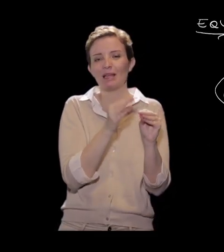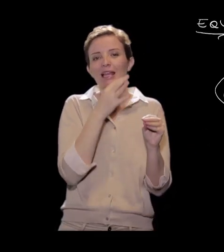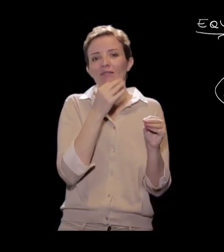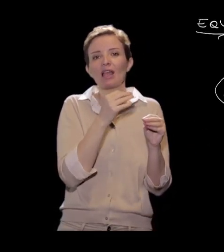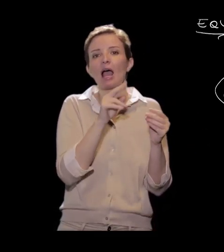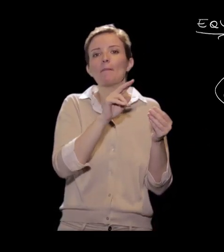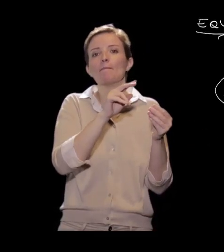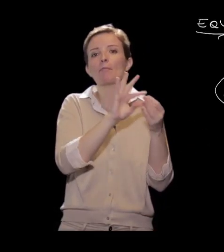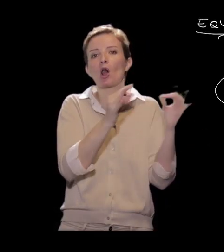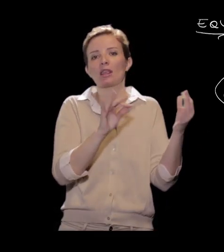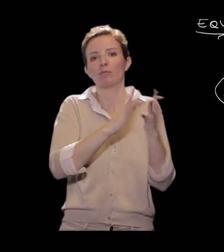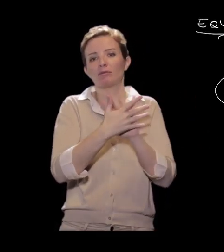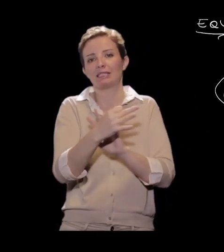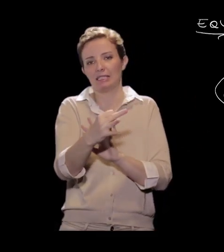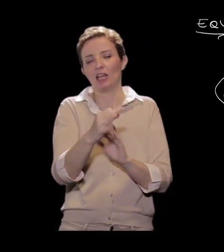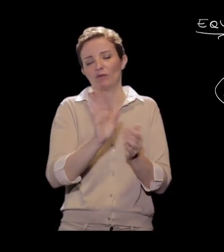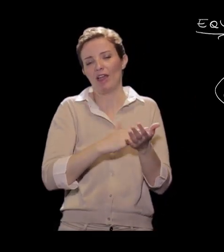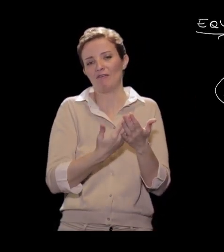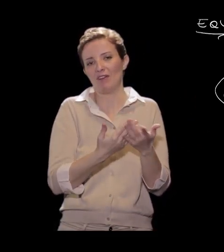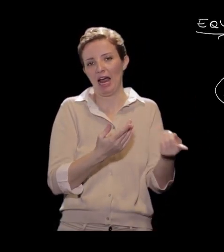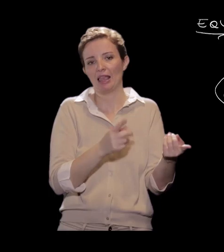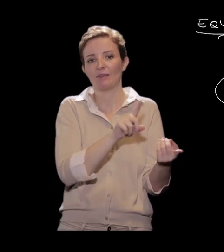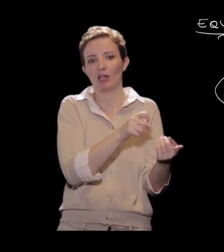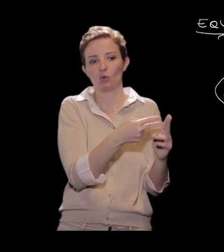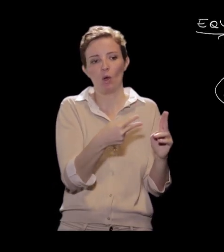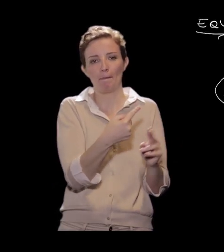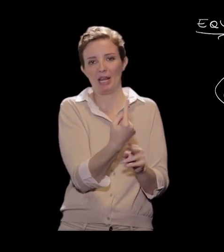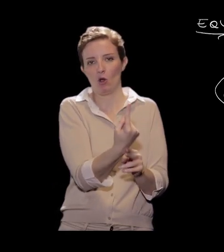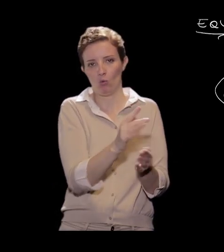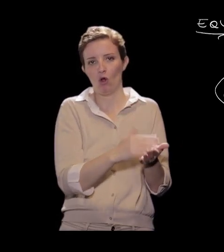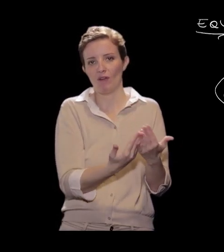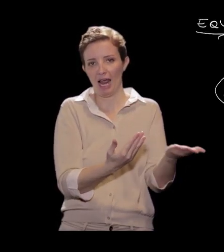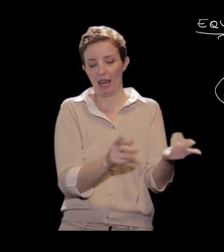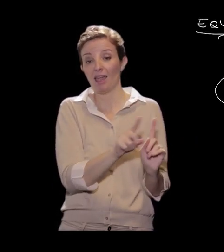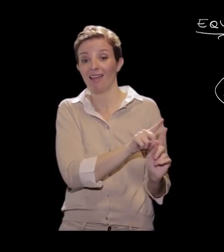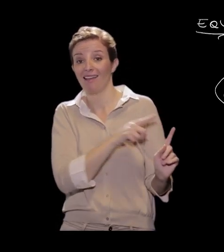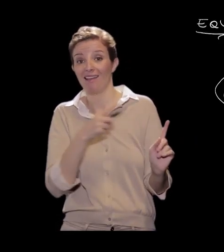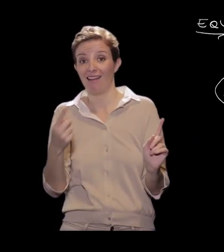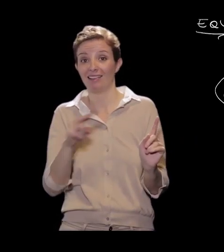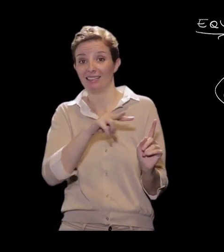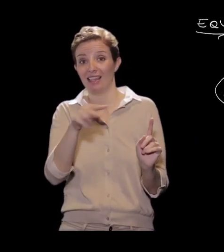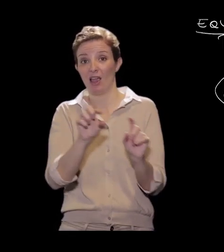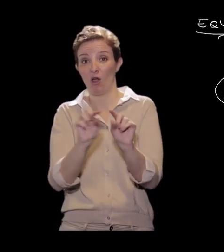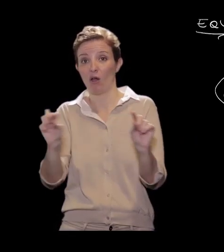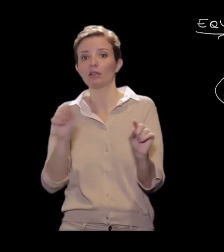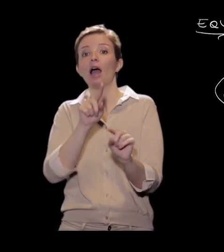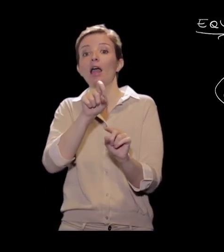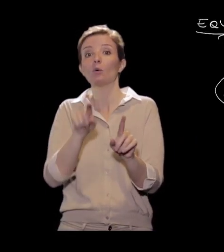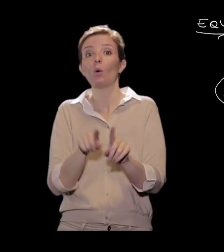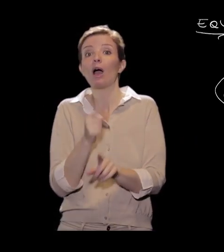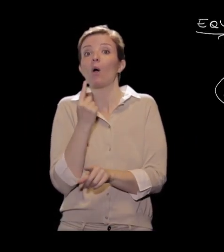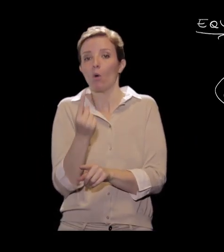quindi x=-1 è la soluzione. Per quest'altro tipo, x=1 costituisce la radice della soluzione.